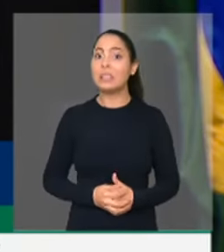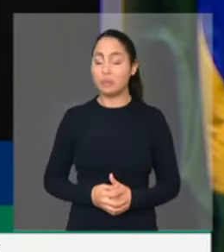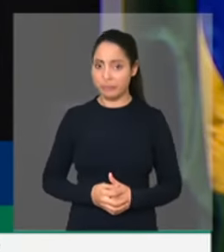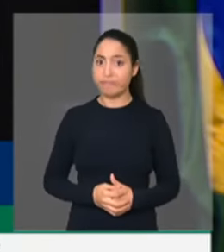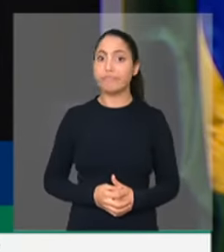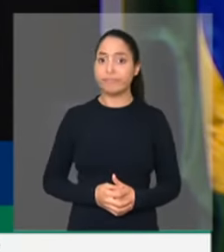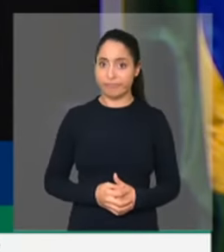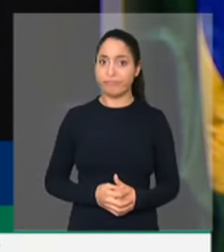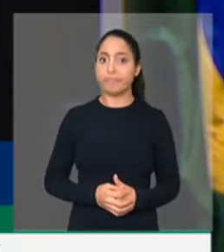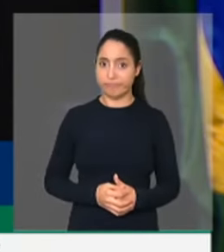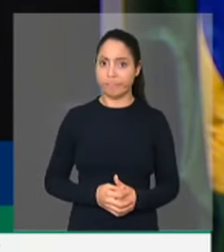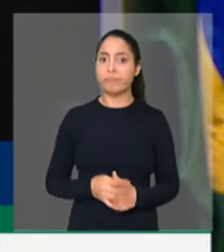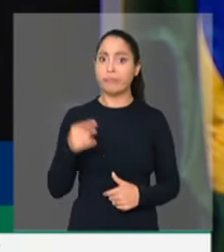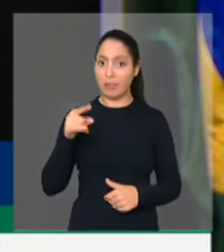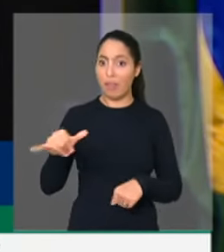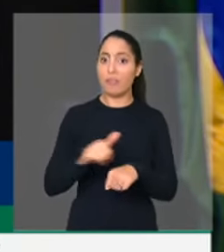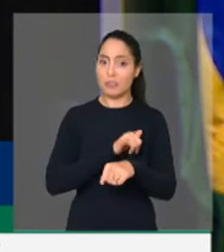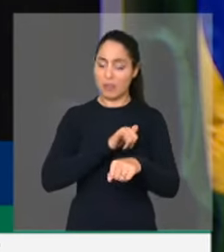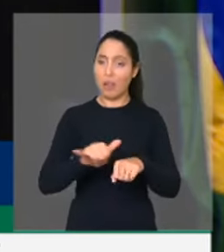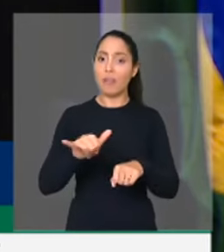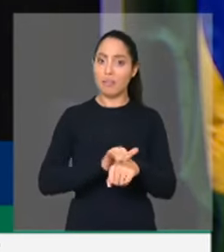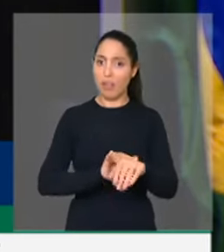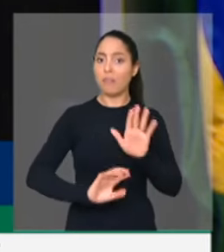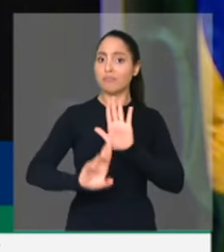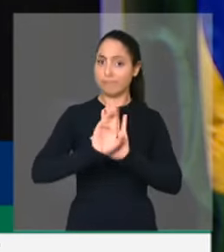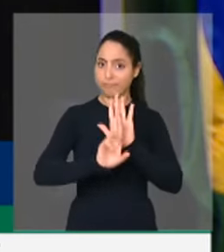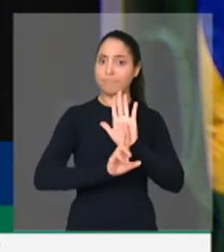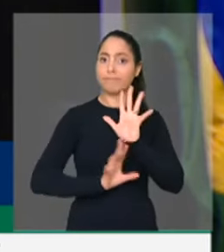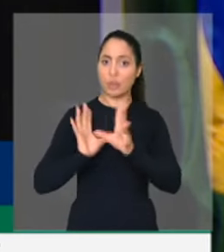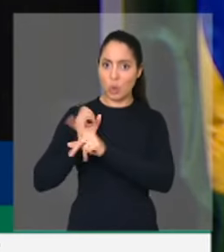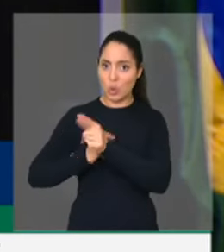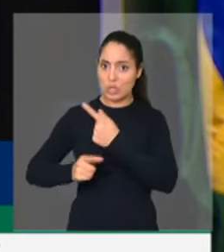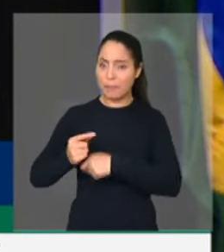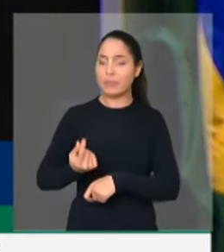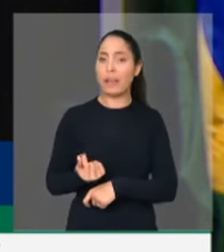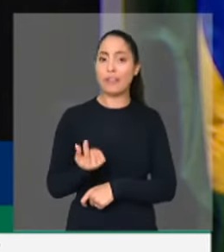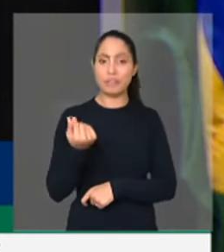DIANTE DO EXPOSTO PELA... PELA COMISSÃO DE SEGURIDADE SOCIAL... E FAMÍLIA.... VOTAMOS PELA APROVAÇÃO DO